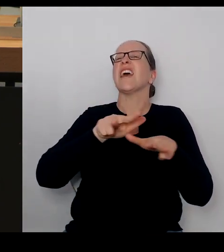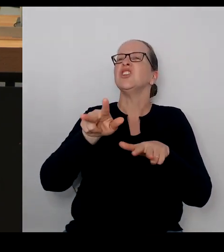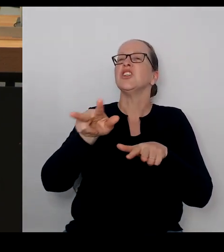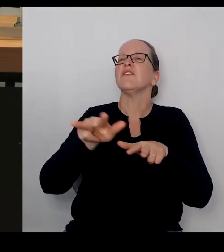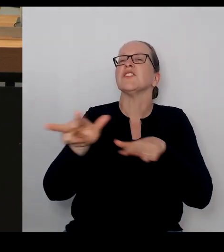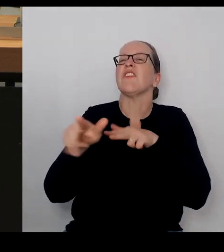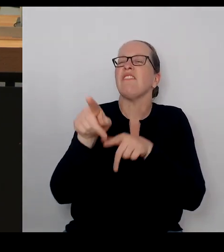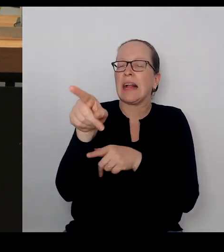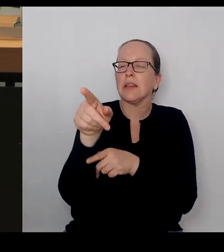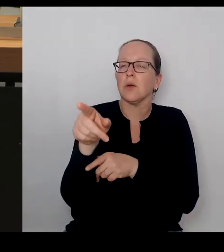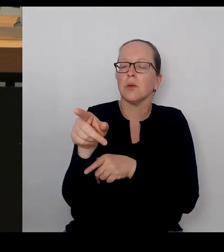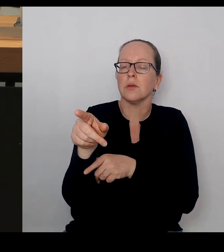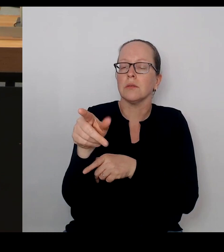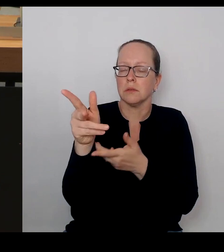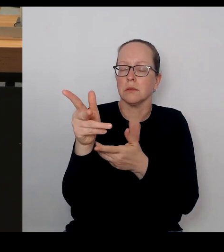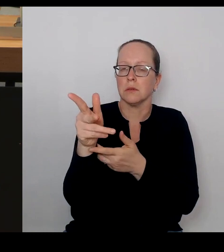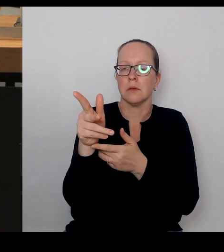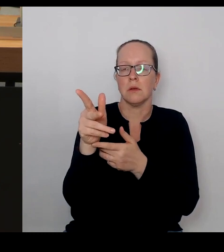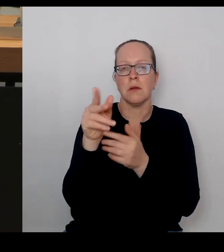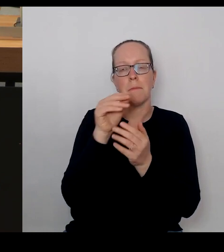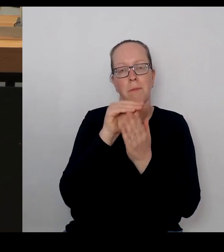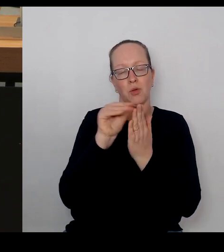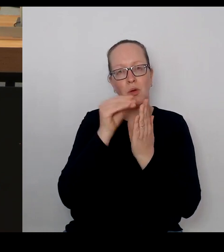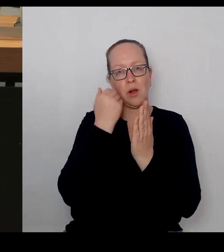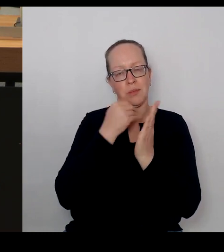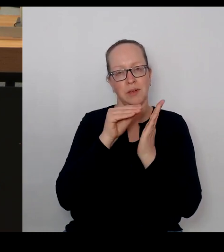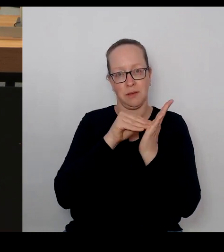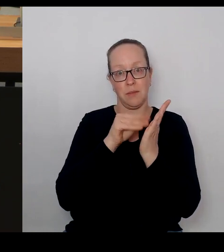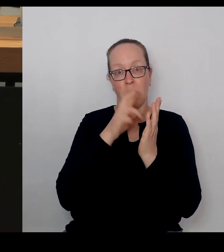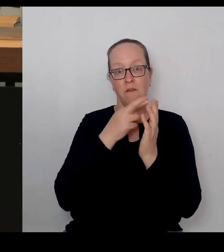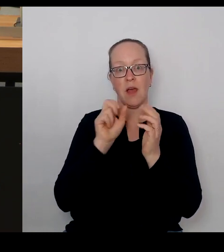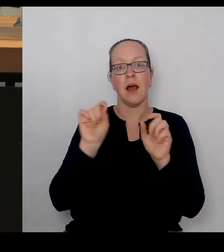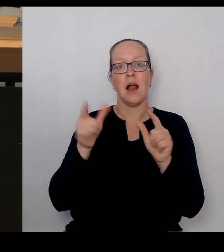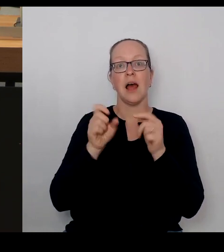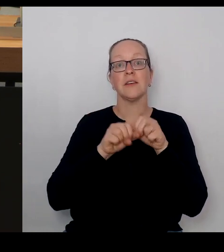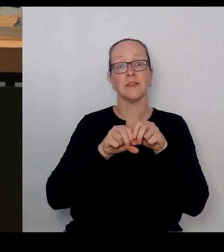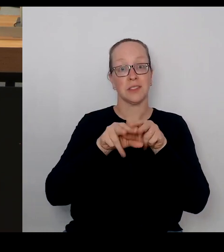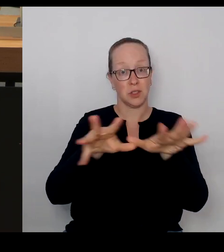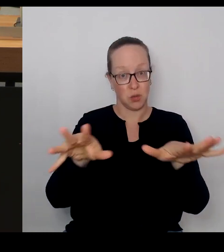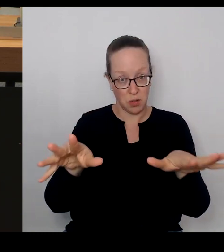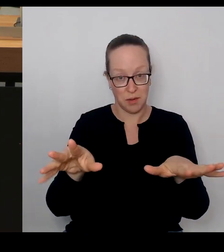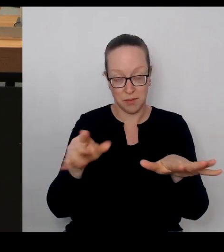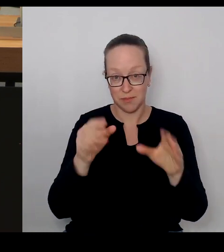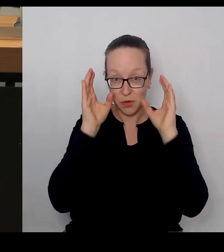Wir diskutieren heute über den ökologischen Auftrag für die Wasserbetriebe und die Umweltsenatorin war